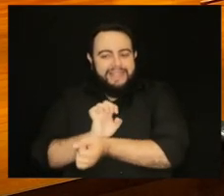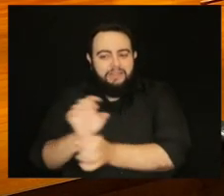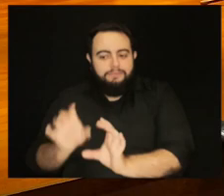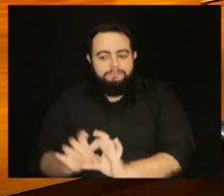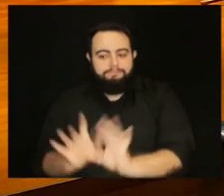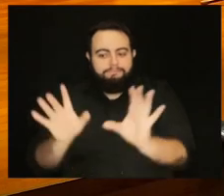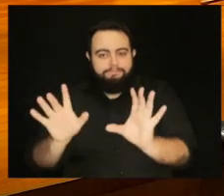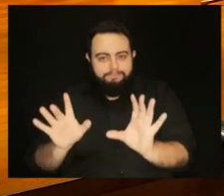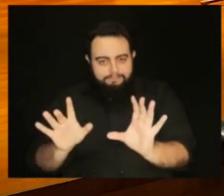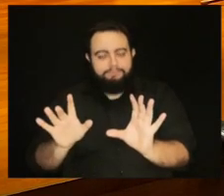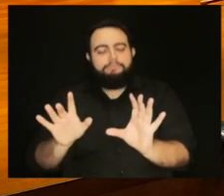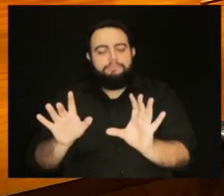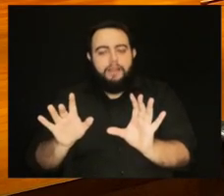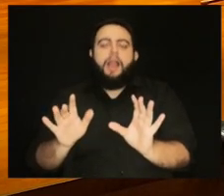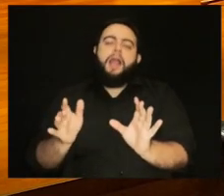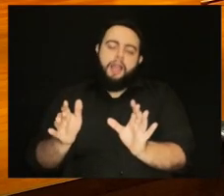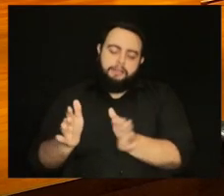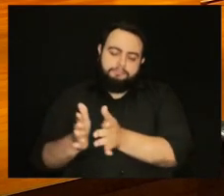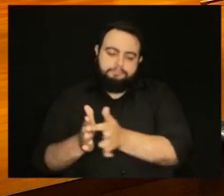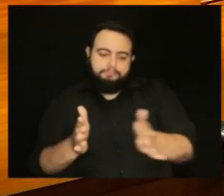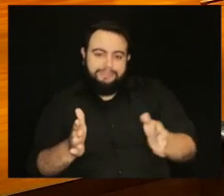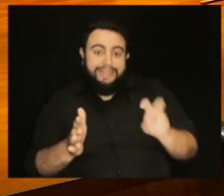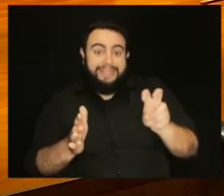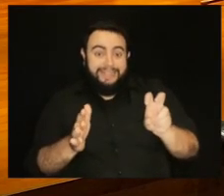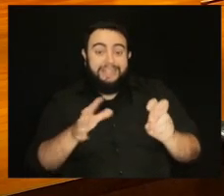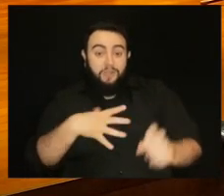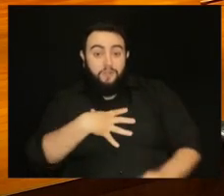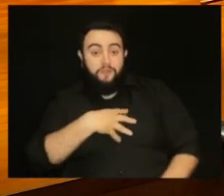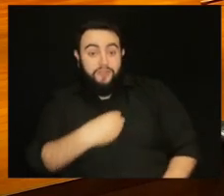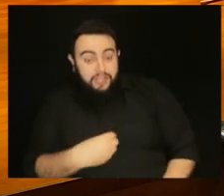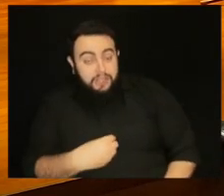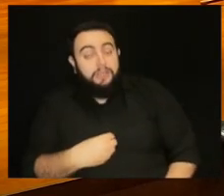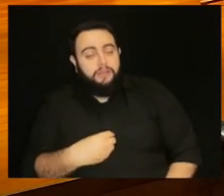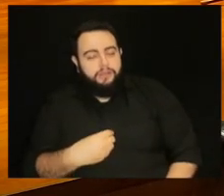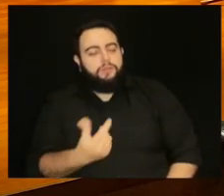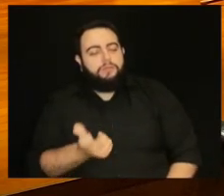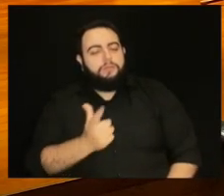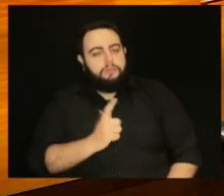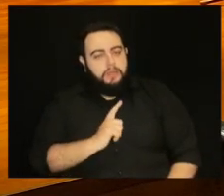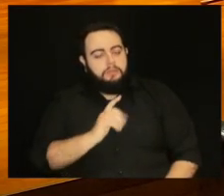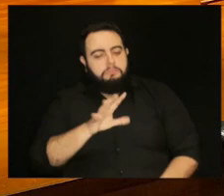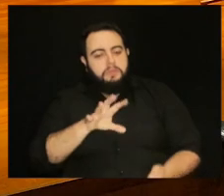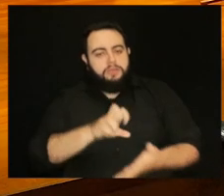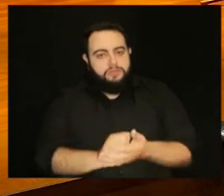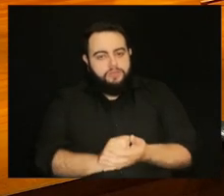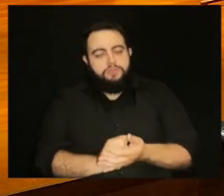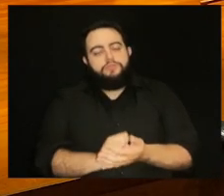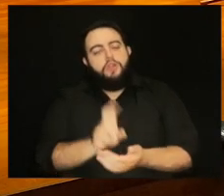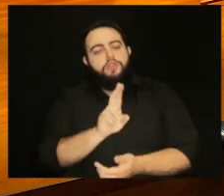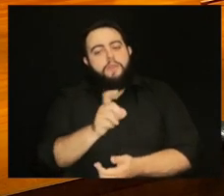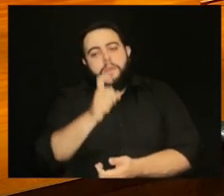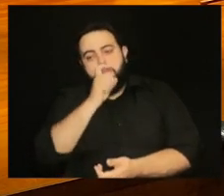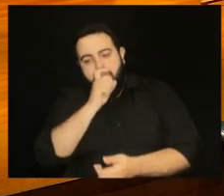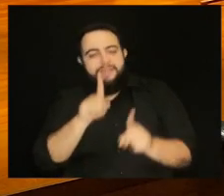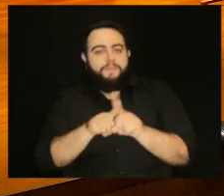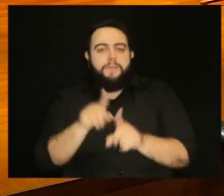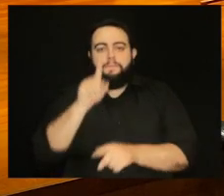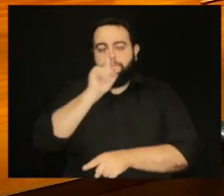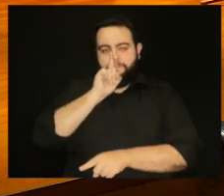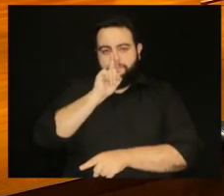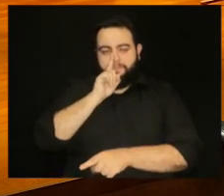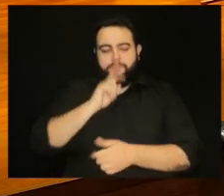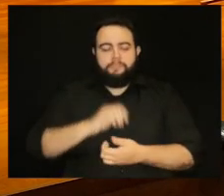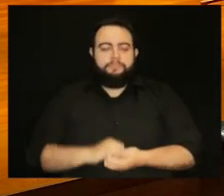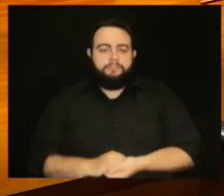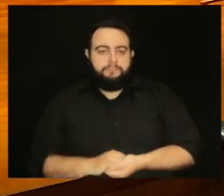filhos todos são registrados no nome de Otavina e do Miguel Dutra. O primeiro deles é o Octávio